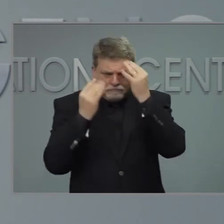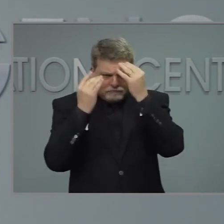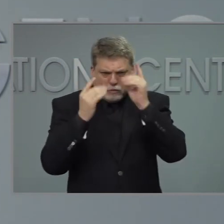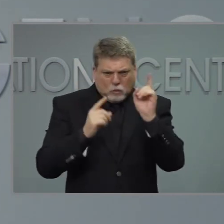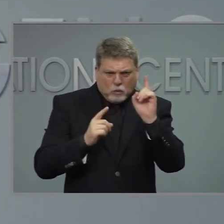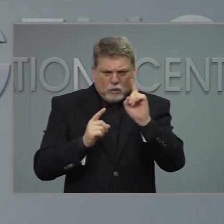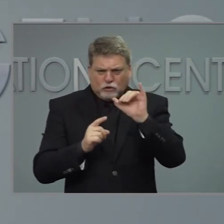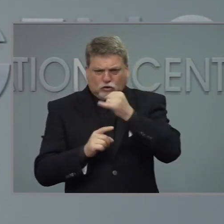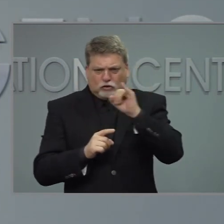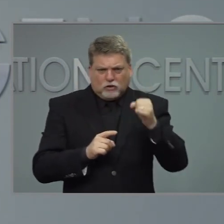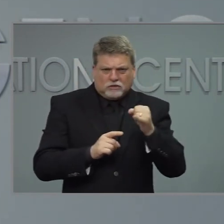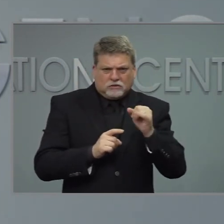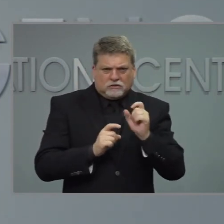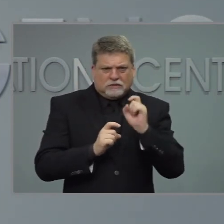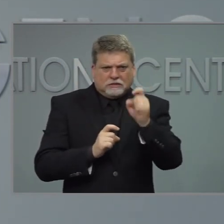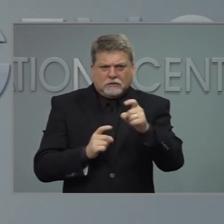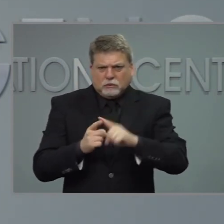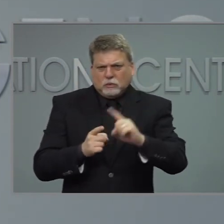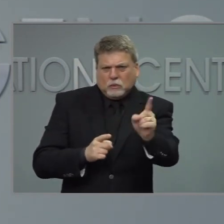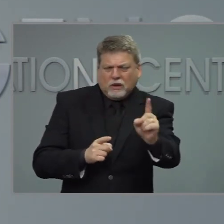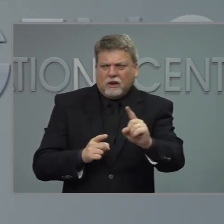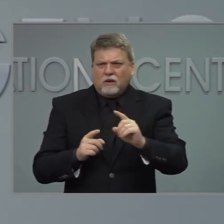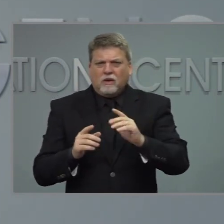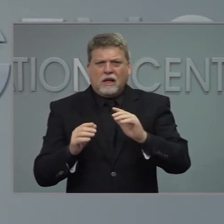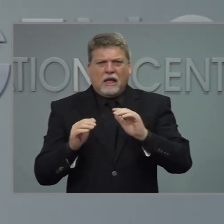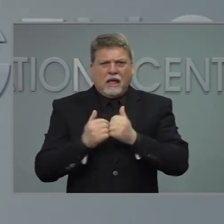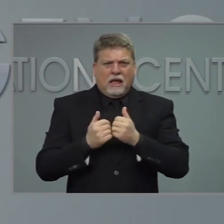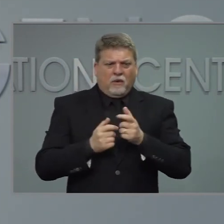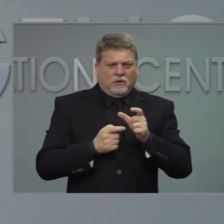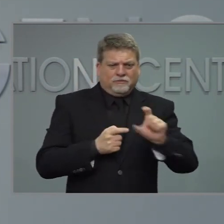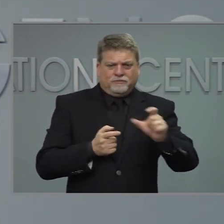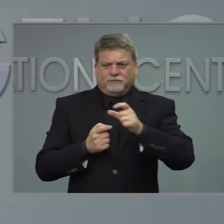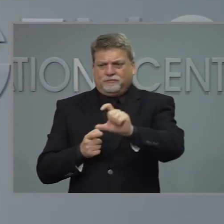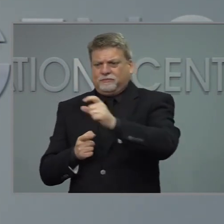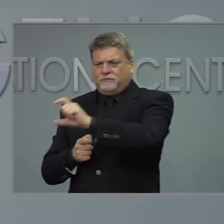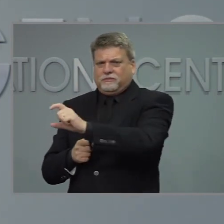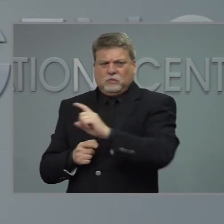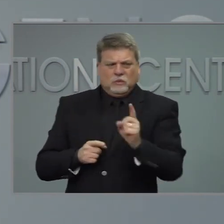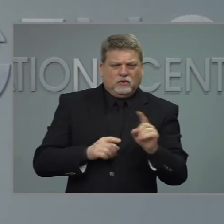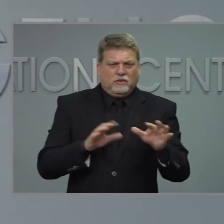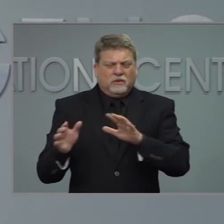a sesenta mil y ya estamos pensando en donde vamos a mandar estas dosis, cómo vamos